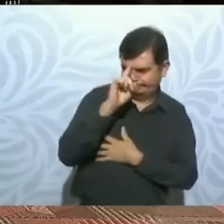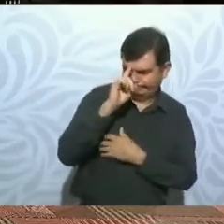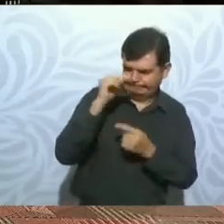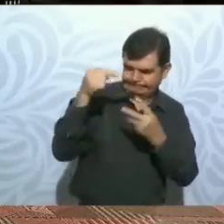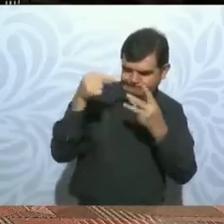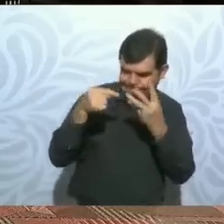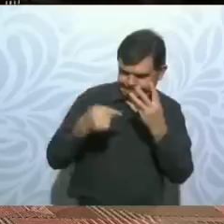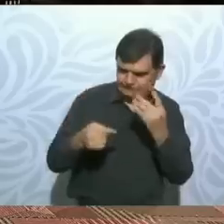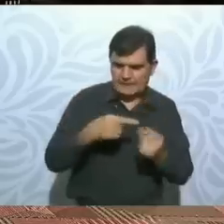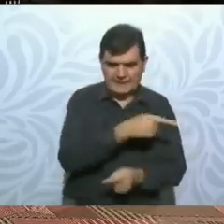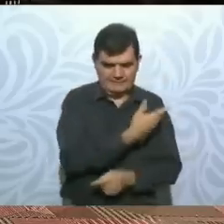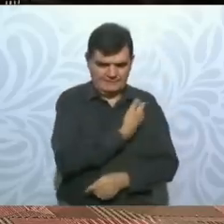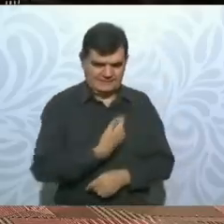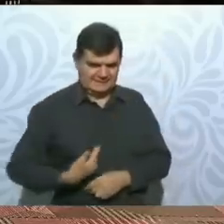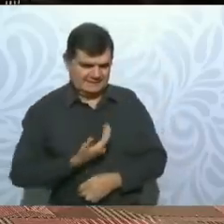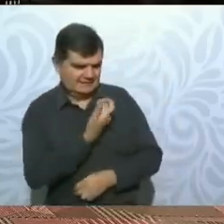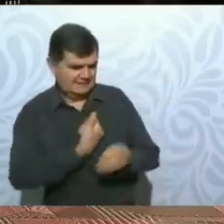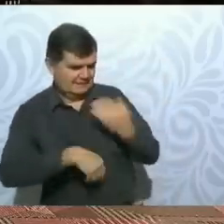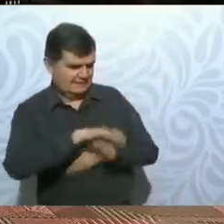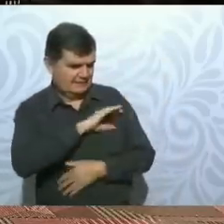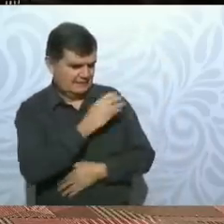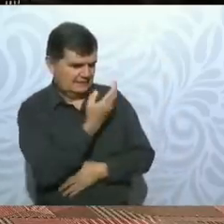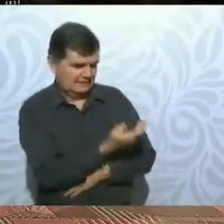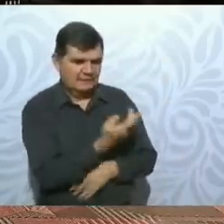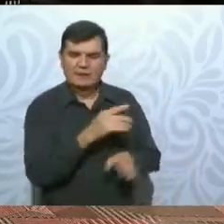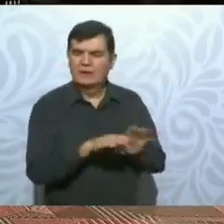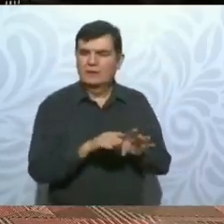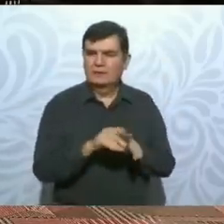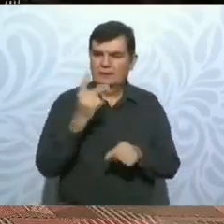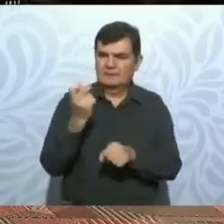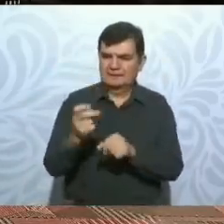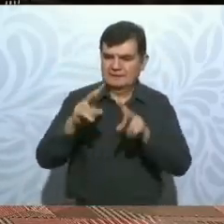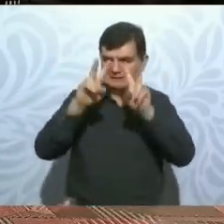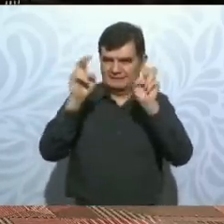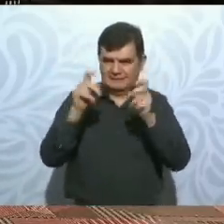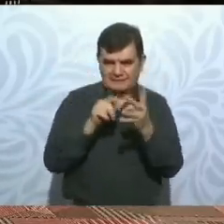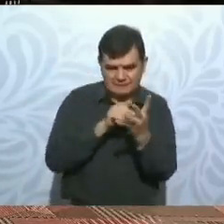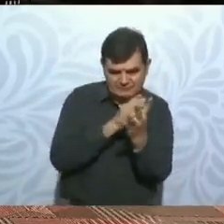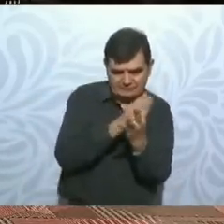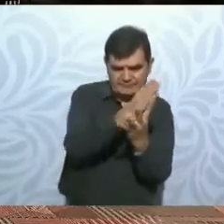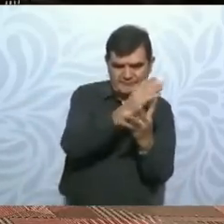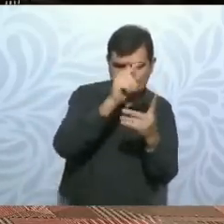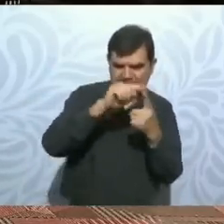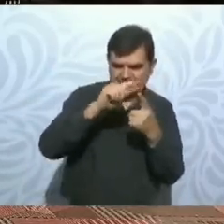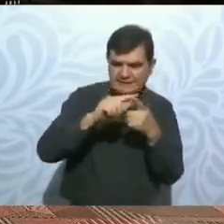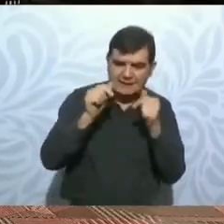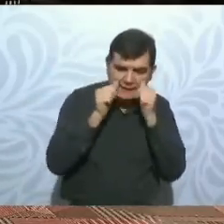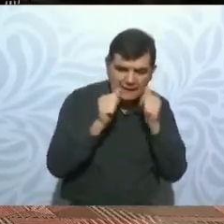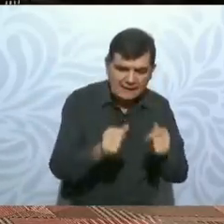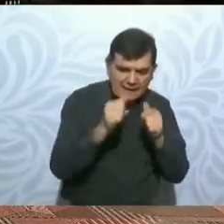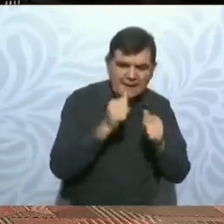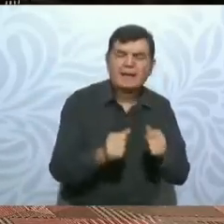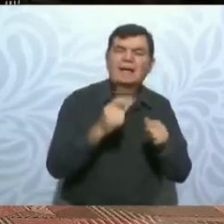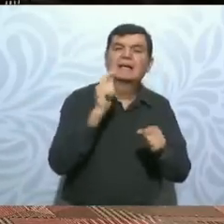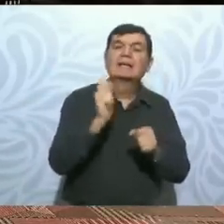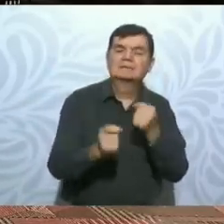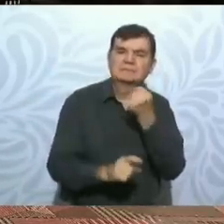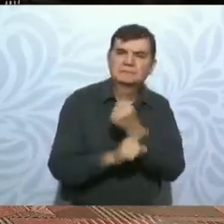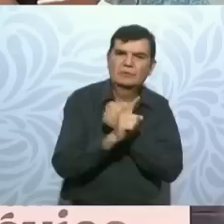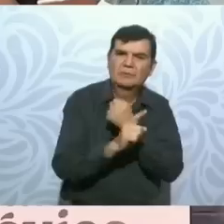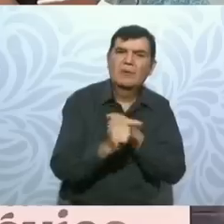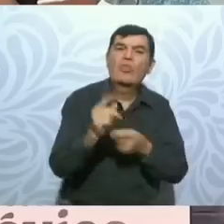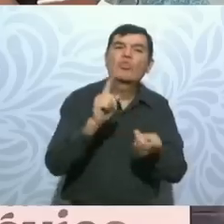México para referirnos al primero de estos ejes la atención a las causas que generan la violencia en